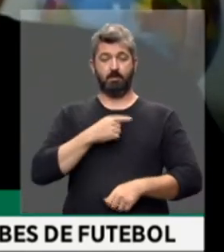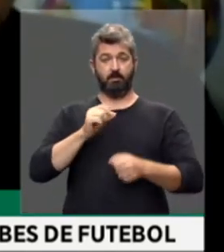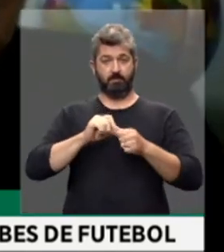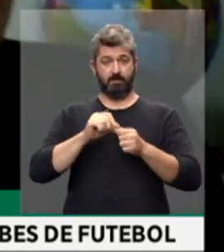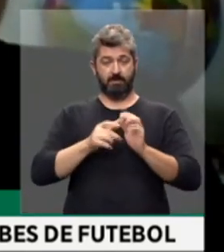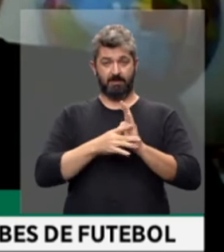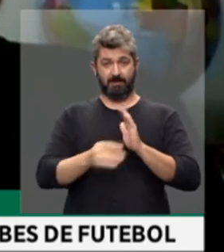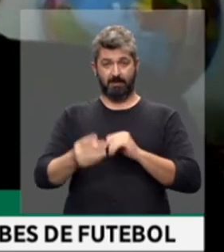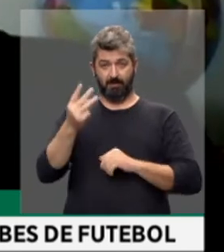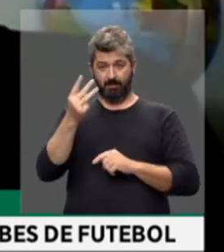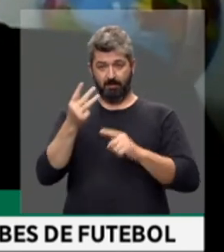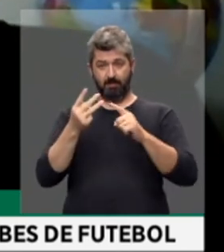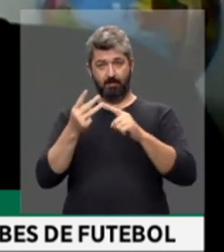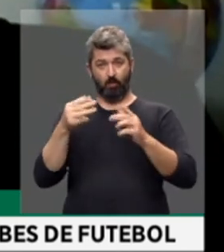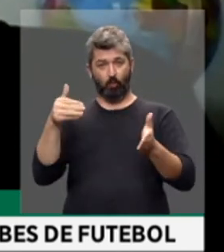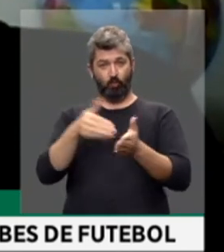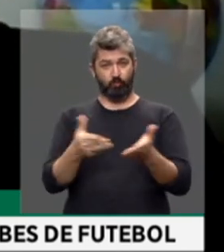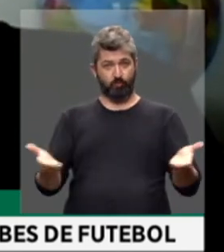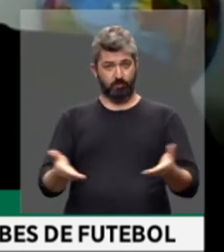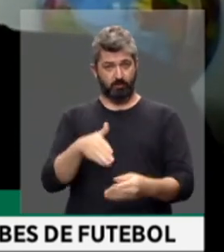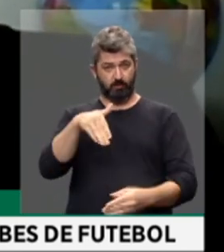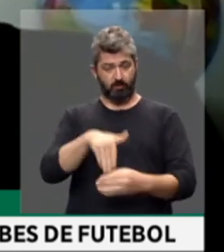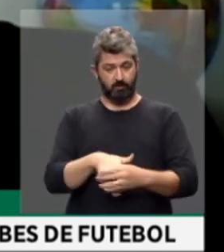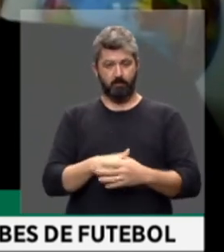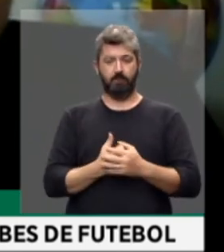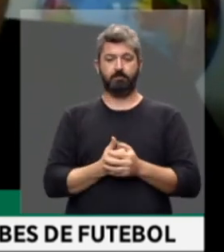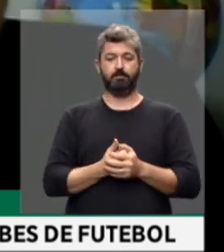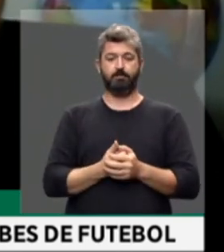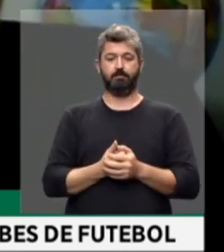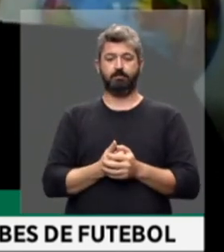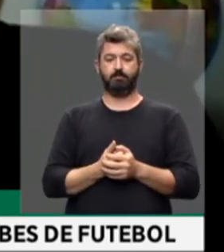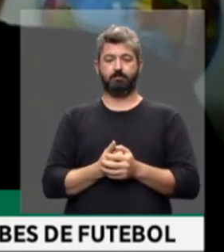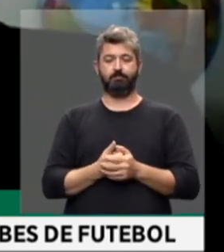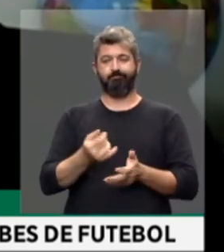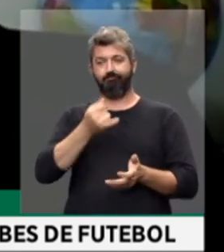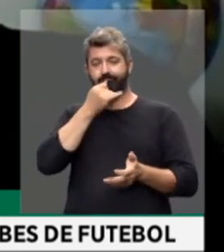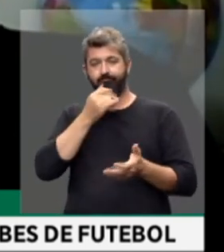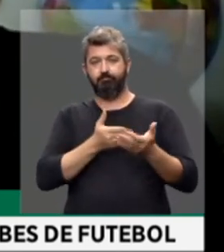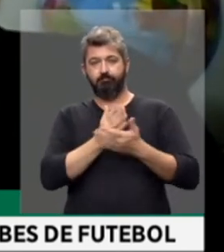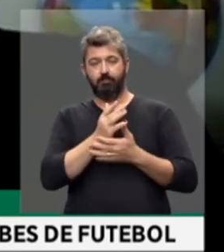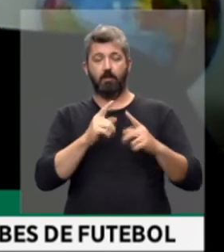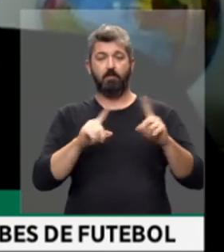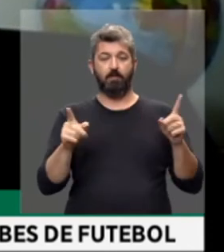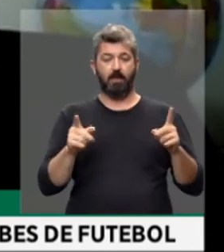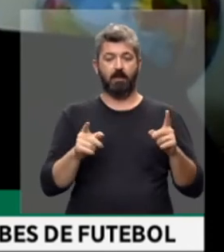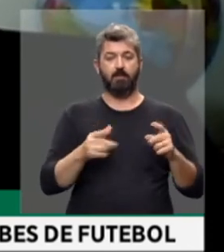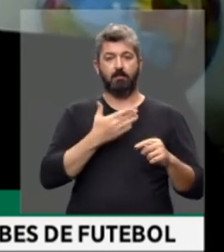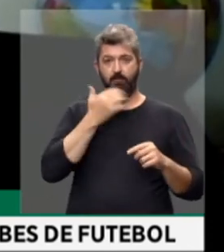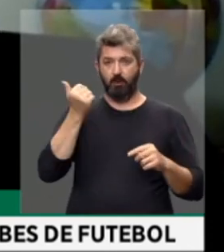GASS. -- [DEPUTADO]: PRESIDENTE ESSE É O ÚLTIMO DESTAQUE QUE NÓS FIZEMOS SÃO TRÊS, ENTÃO É O ÚLTIMO QUE NÓS ESTAMOS APRECIANDO AGORA.